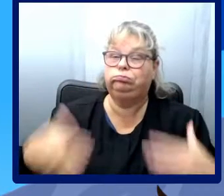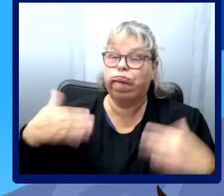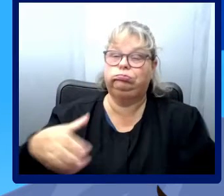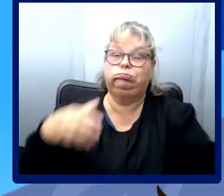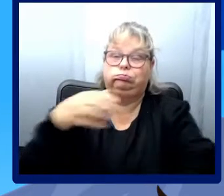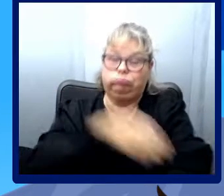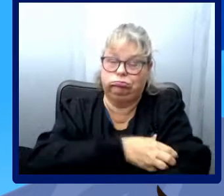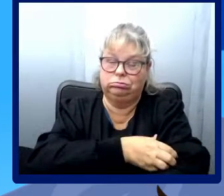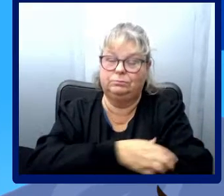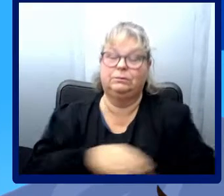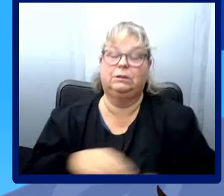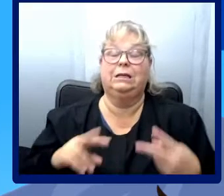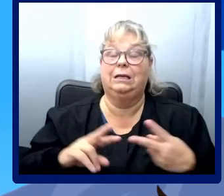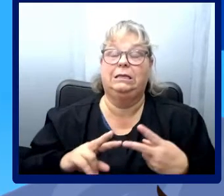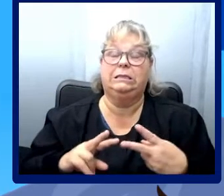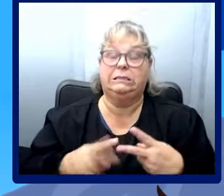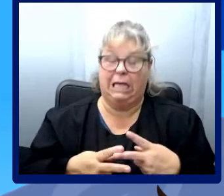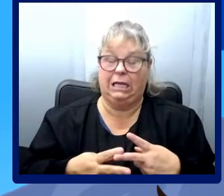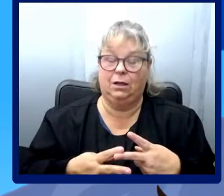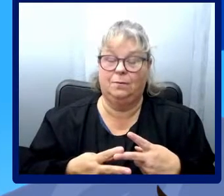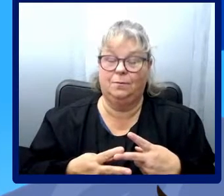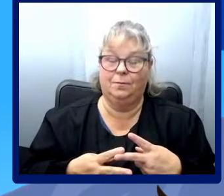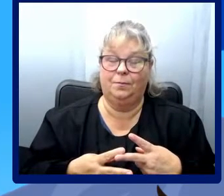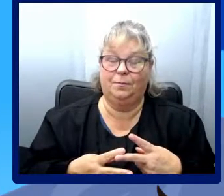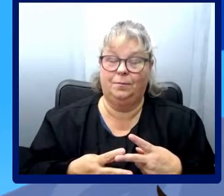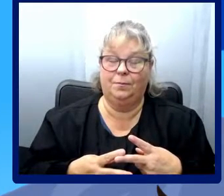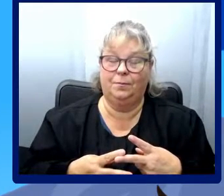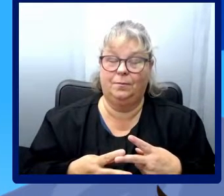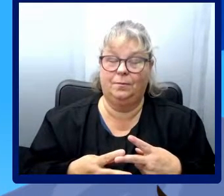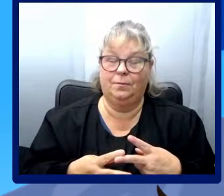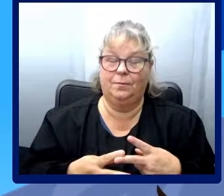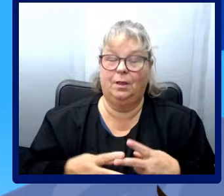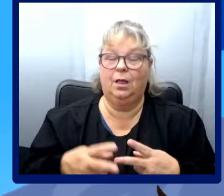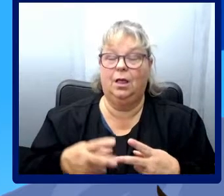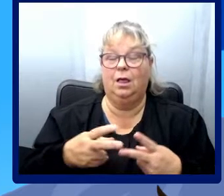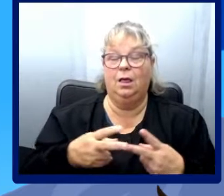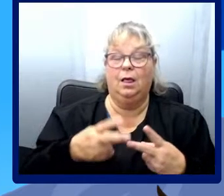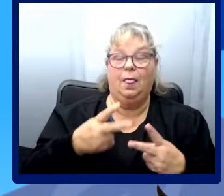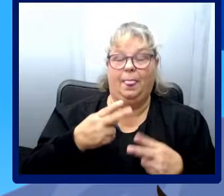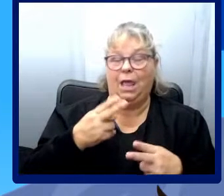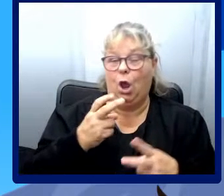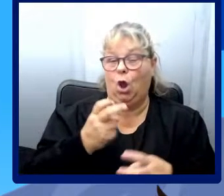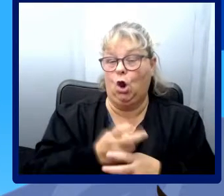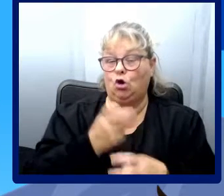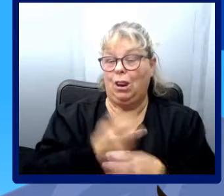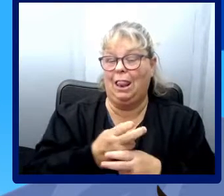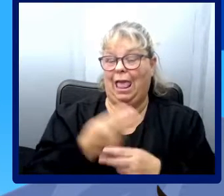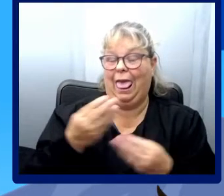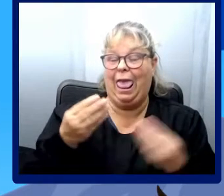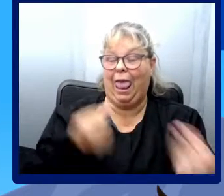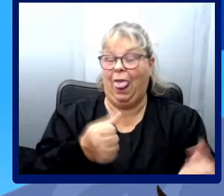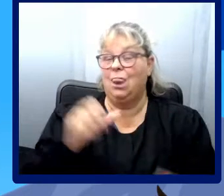La segunda parte de este paquete es el subflujo de manejo de errores que recopila toda la información necesaria para notificar a administradores